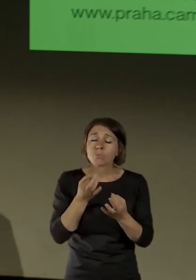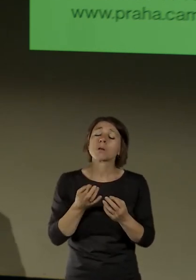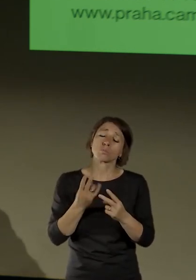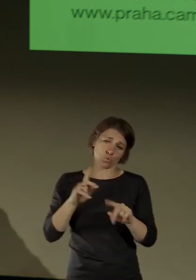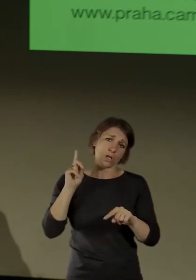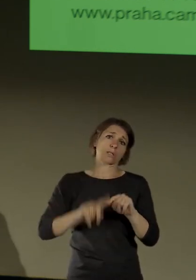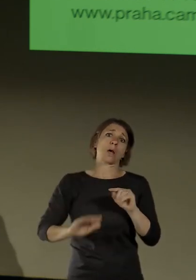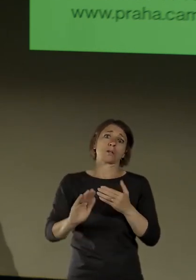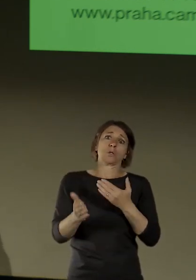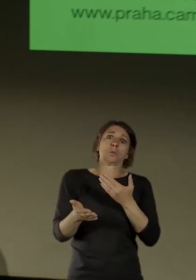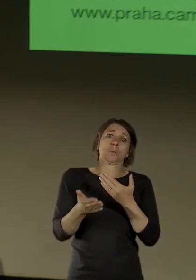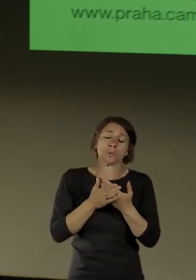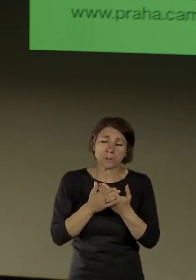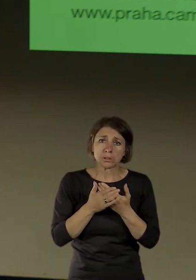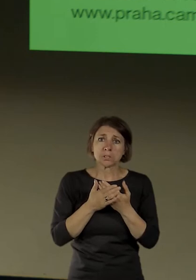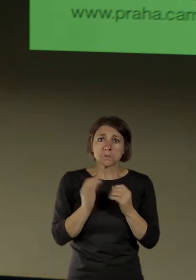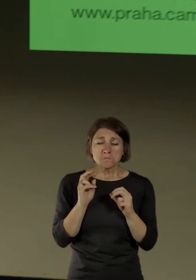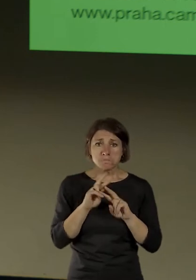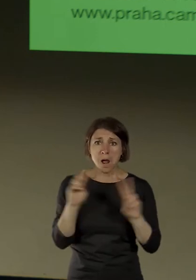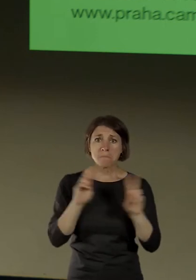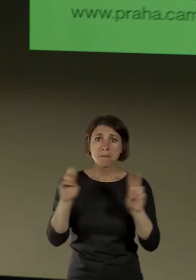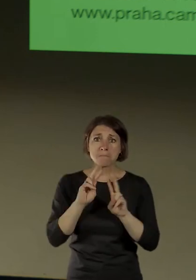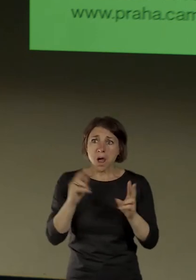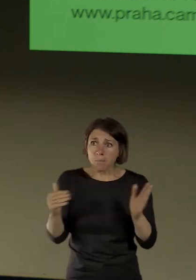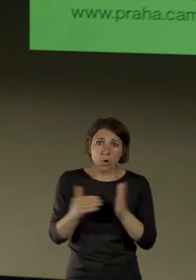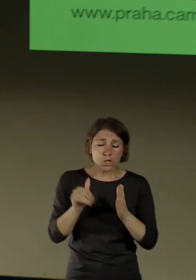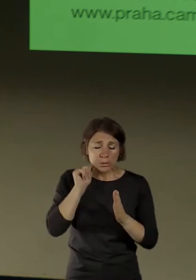bouchnou saze, budete se chtít zítra sem probít do CAMPu a podat připomínku,